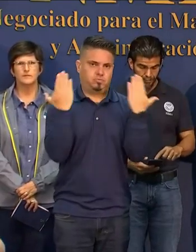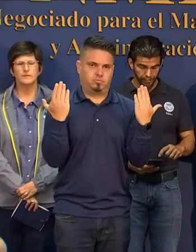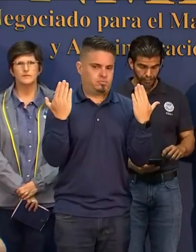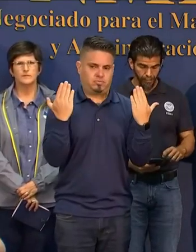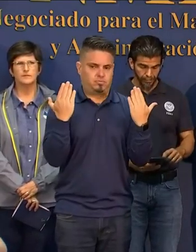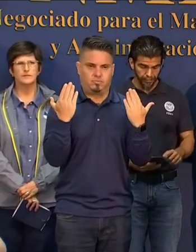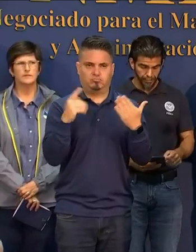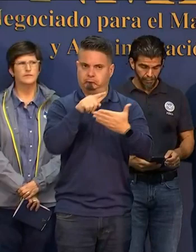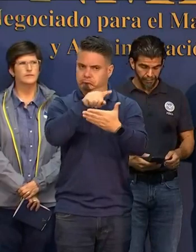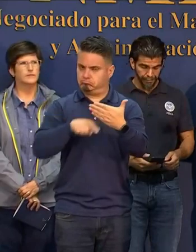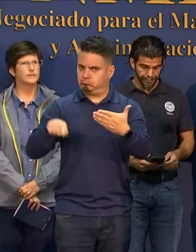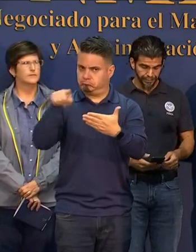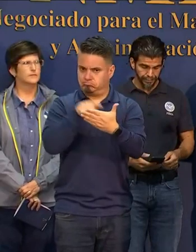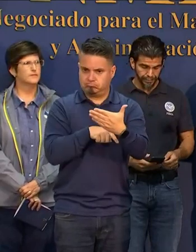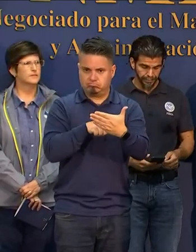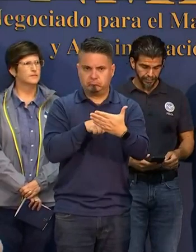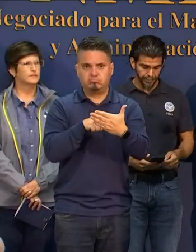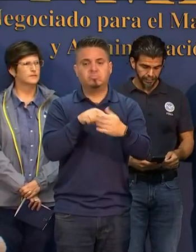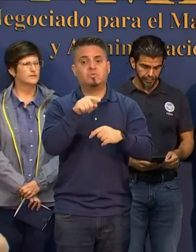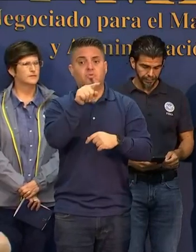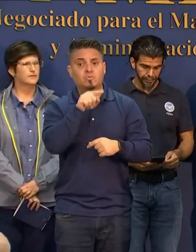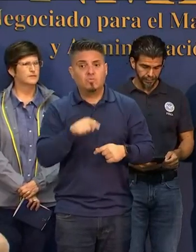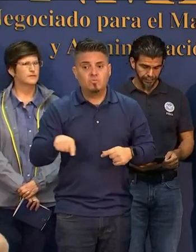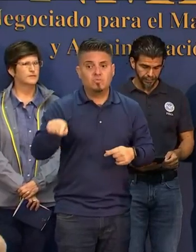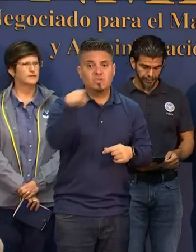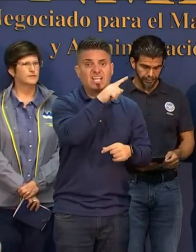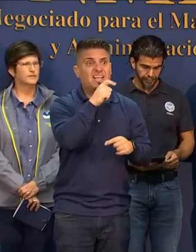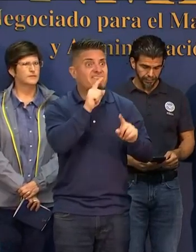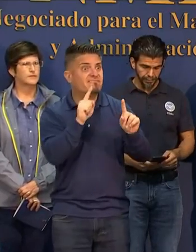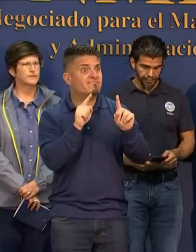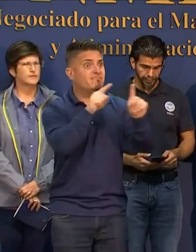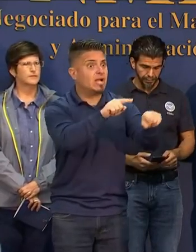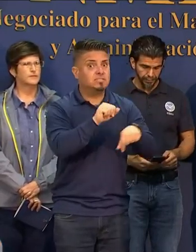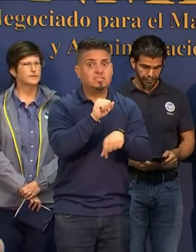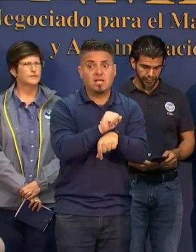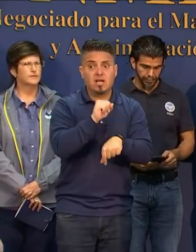LUNES, ANTE ESTO, ESTOY